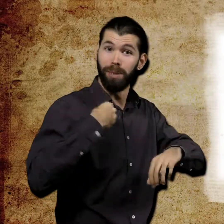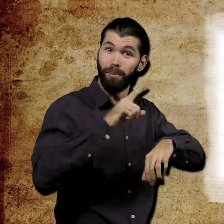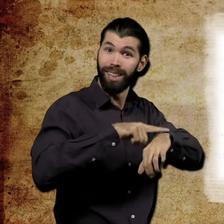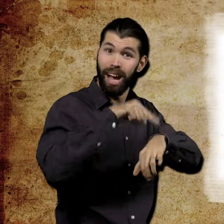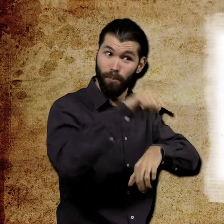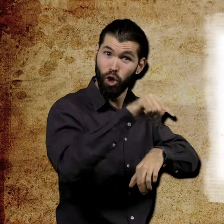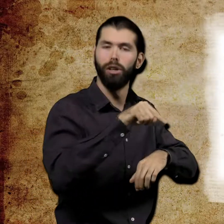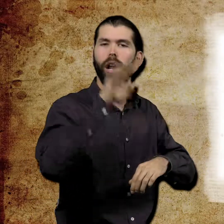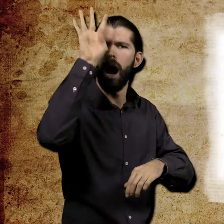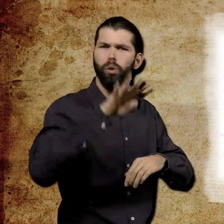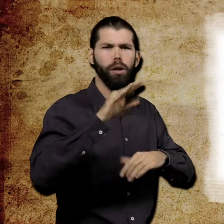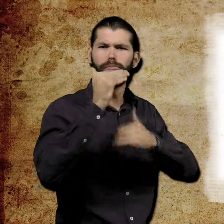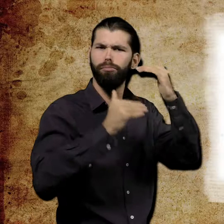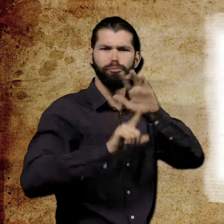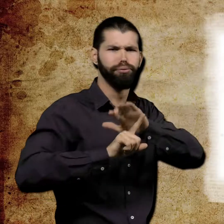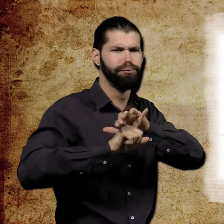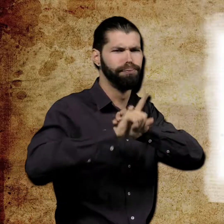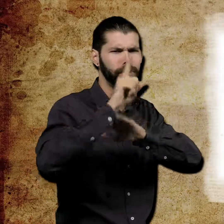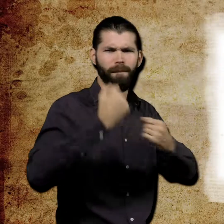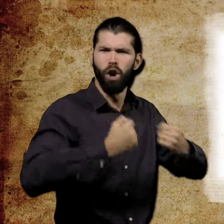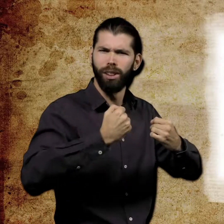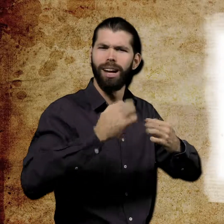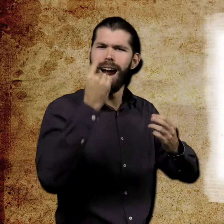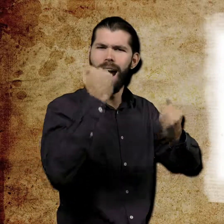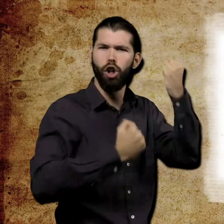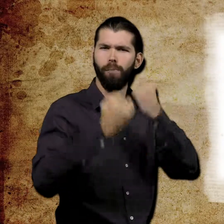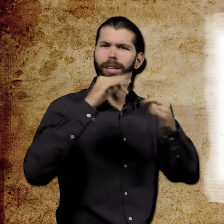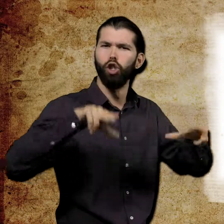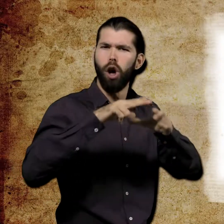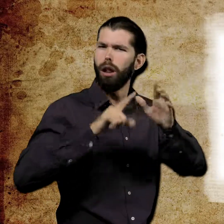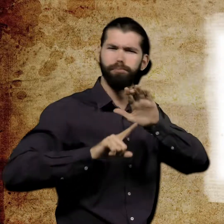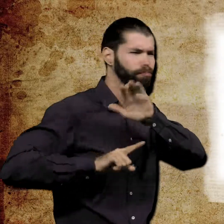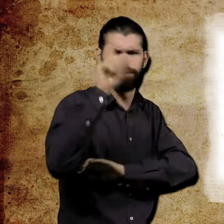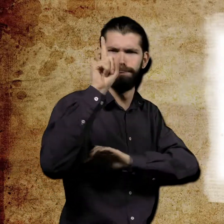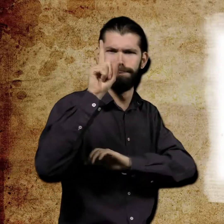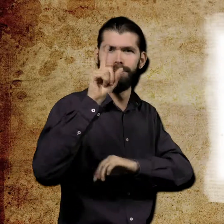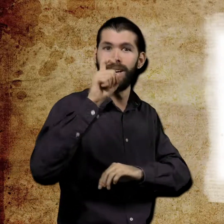La vigència de l'Estatut va coincidir amb una de les èpoques de major desenvolupament econòmic i social de Catalunya,